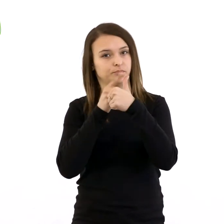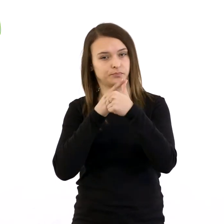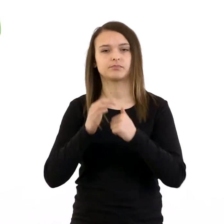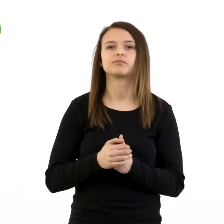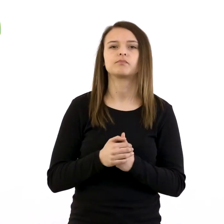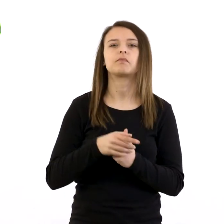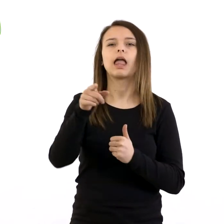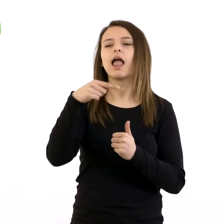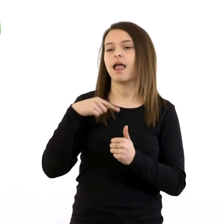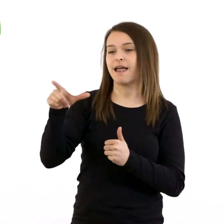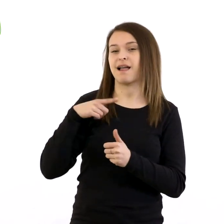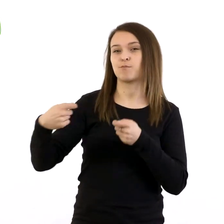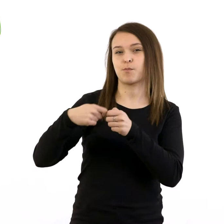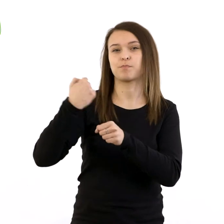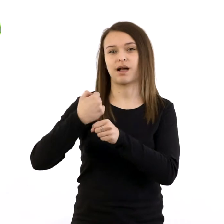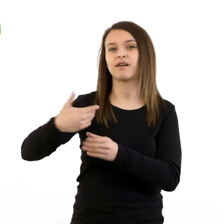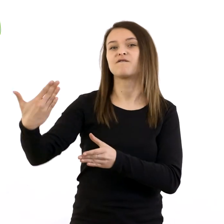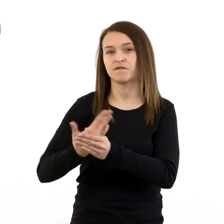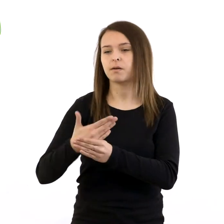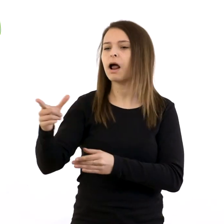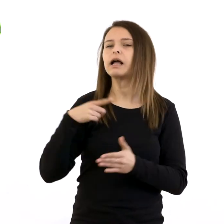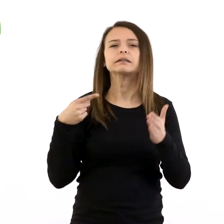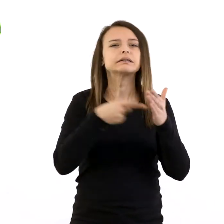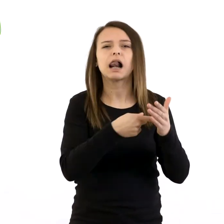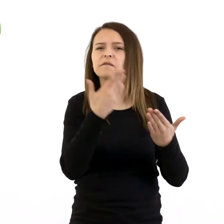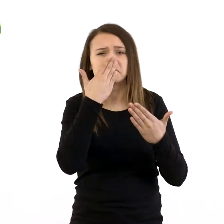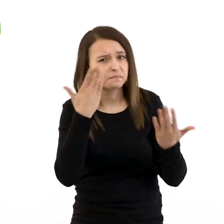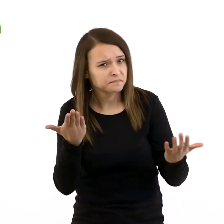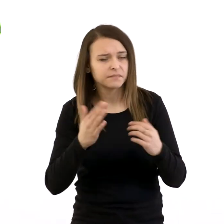jaki jest nasz cel współpracy z firmą?